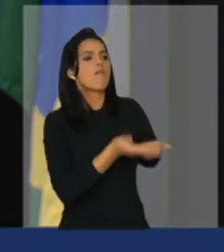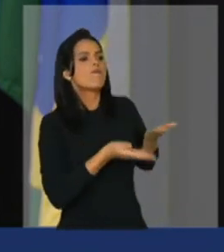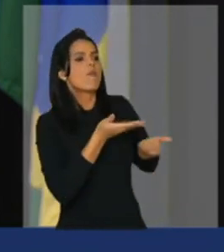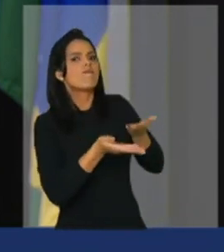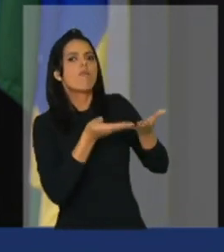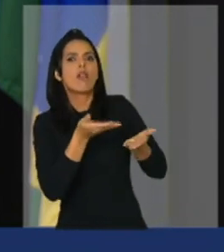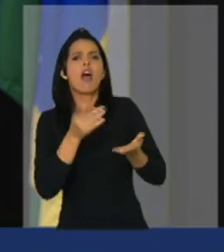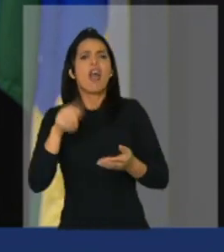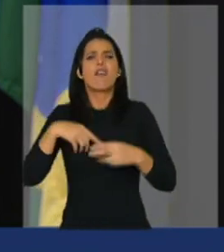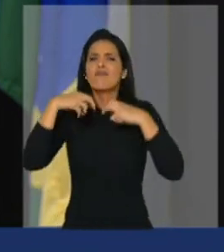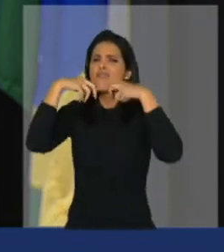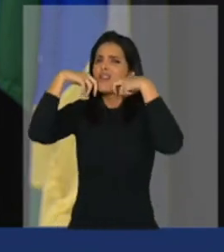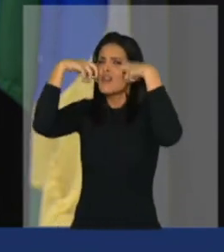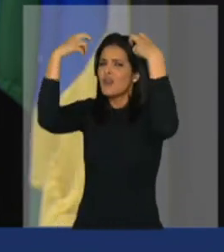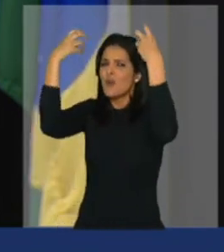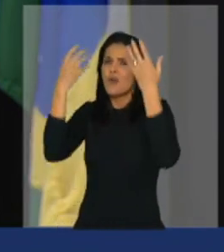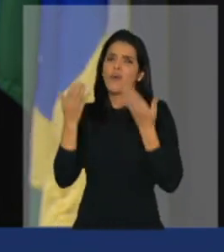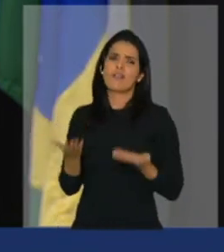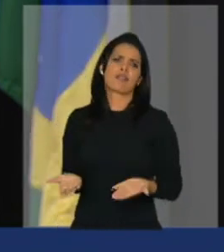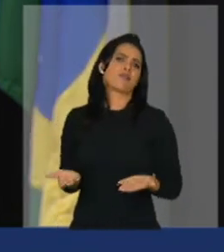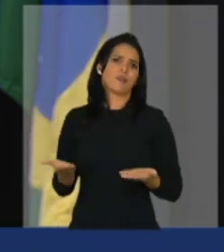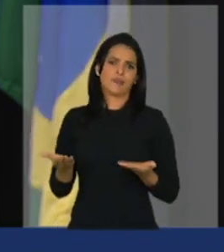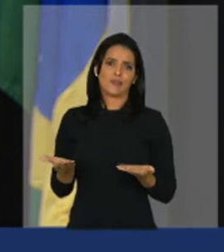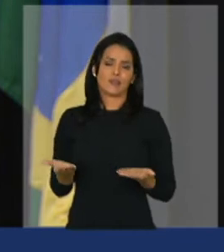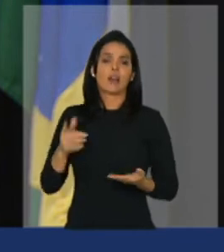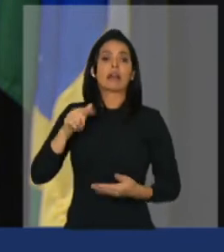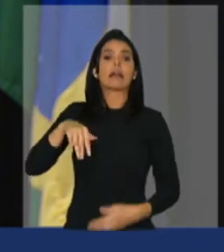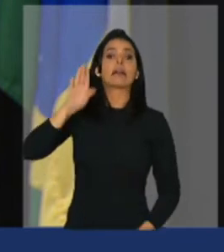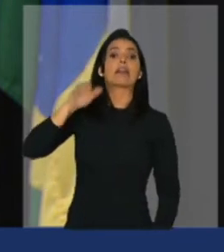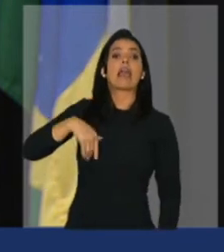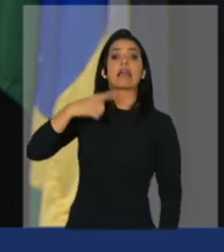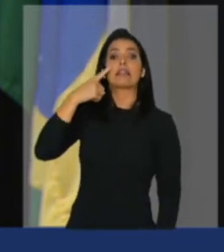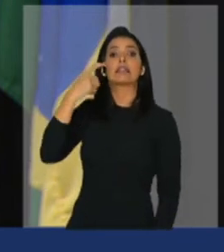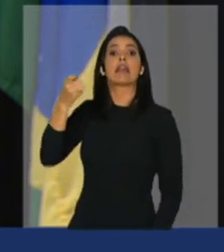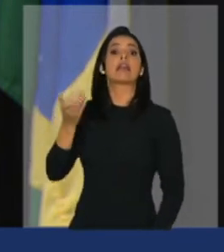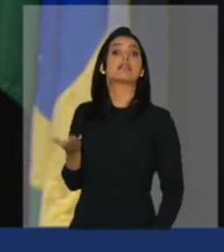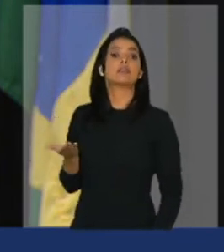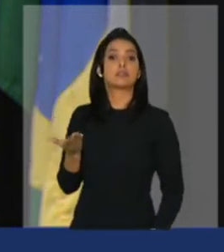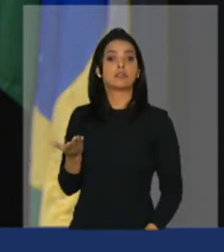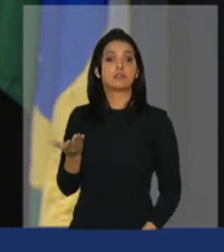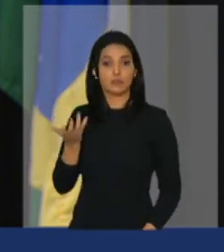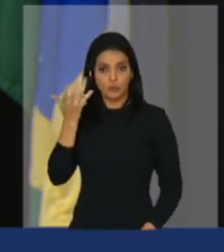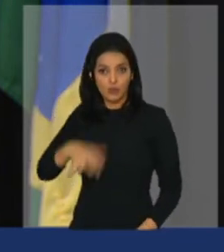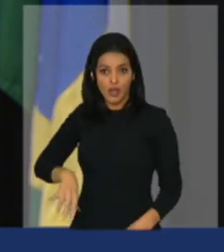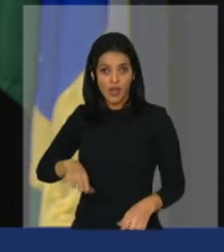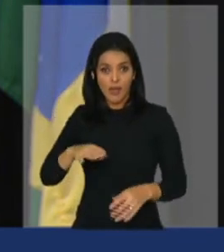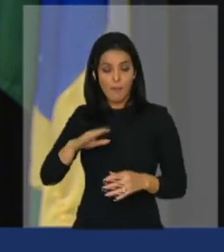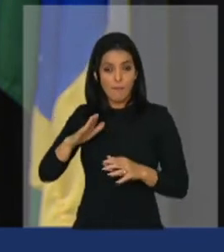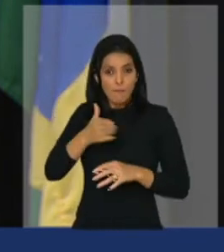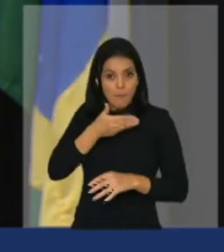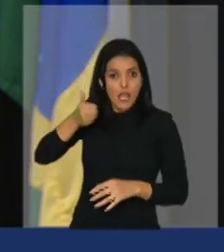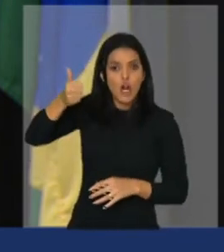APRIMORAR O SISTEMA ELEITORAL. POR QUÊ? SE DIZEM QUE HOJE, FUNCIONA O VOTO IMPRESSO VEM PARA APRIMORAR, ELE VAI PERMANECER ELETRÔNICO, E VAI